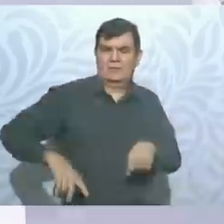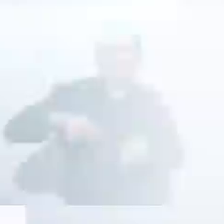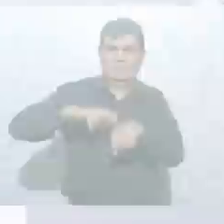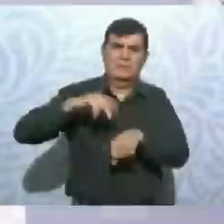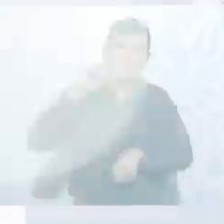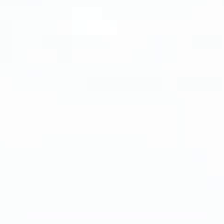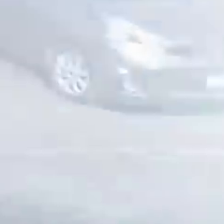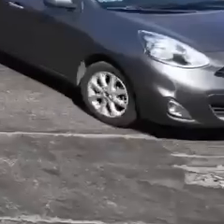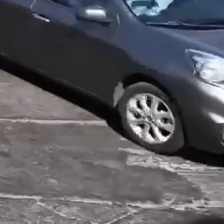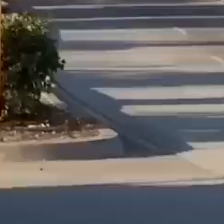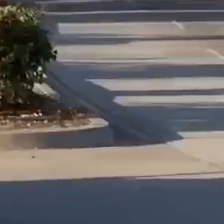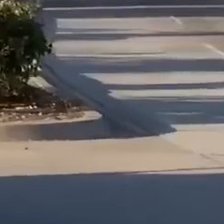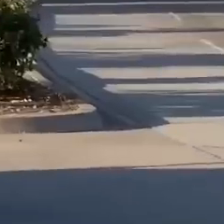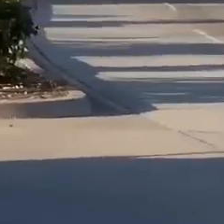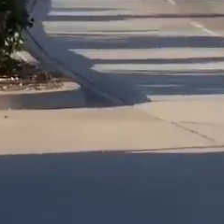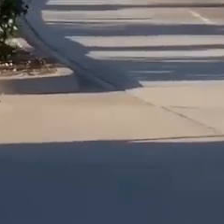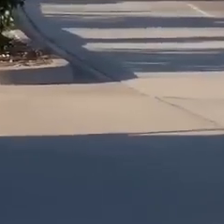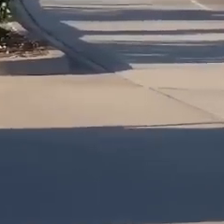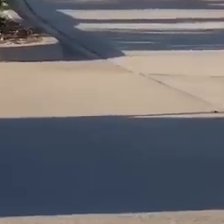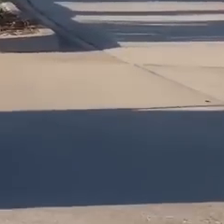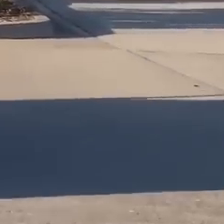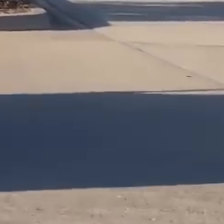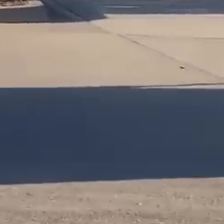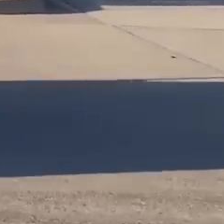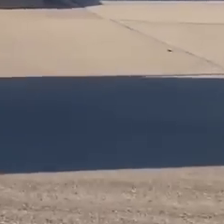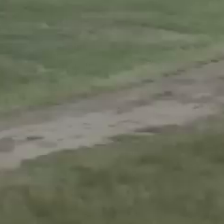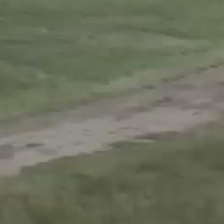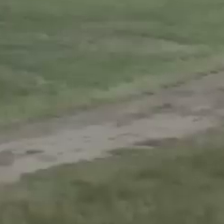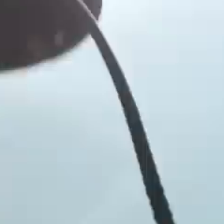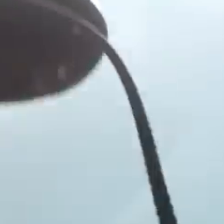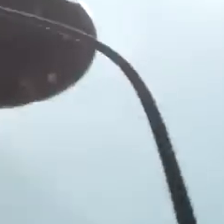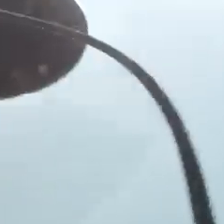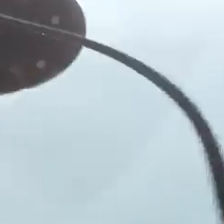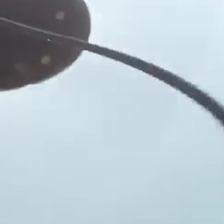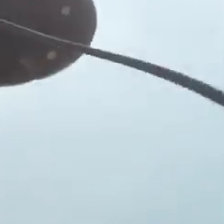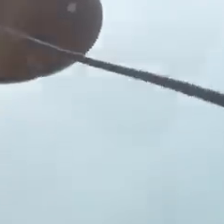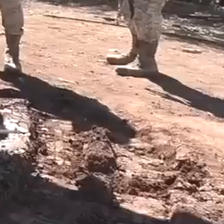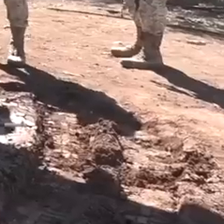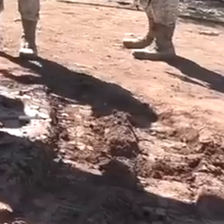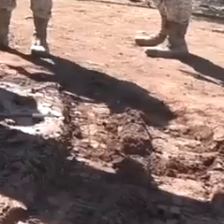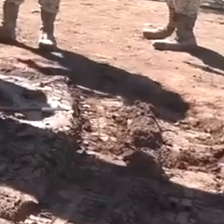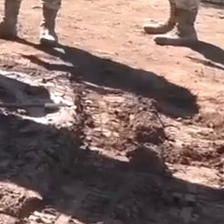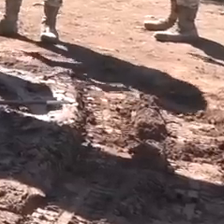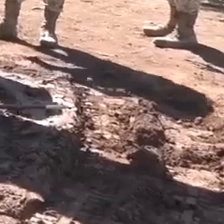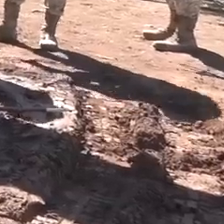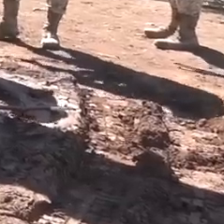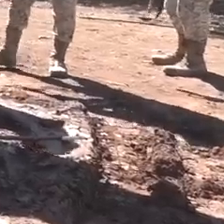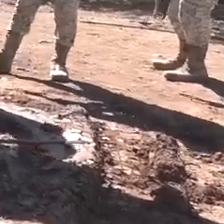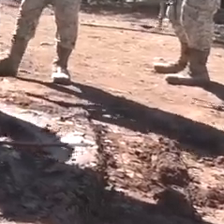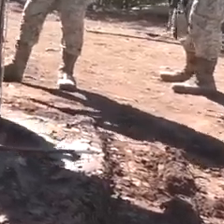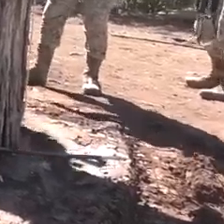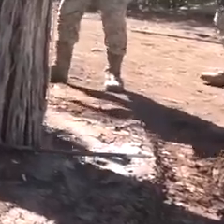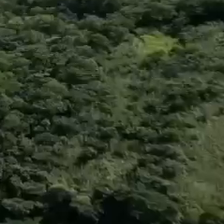seguridad en toda la nación en estos 60 días de gobierno que lleva gobernando actualmente